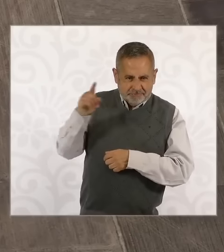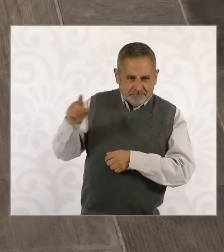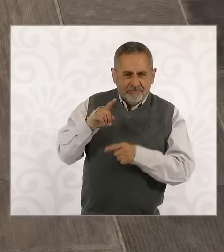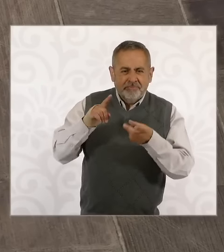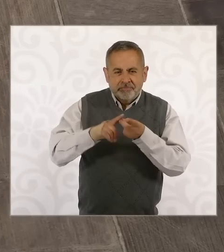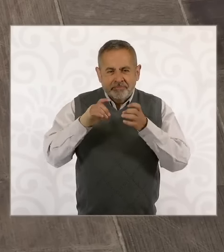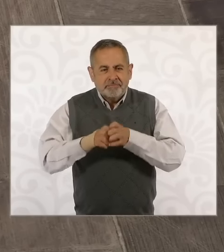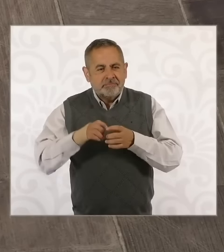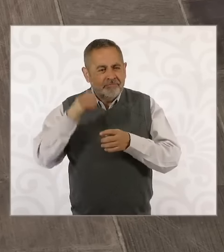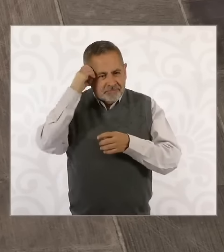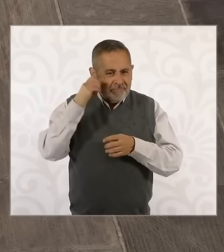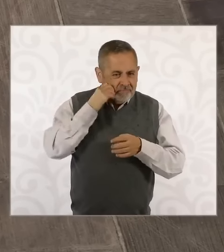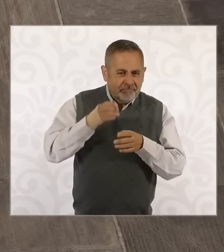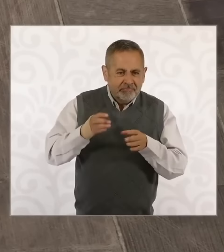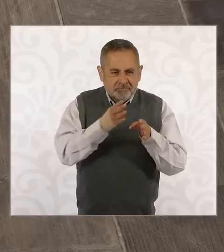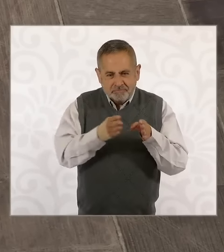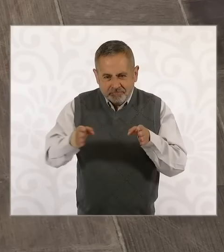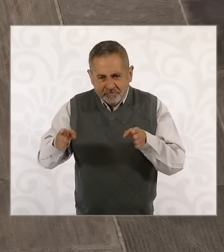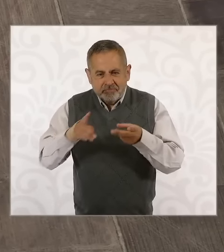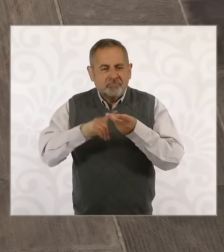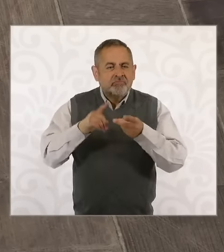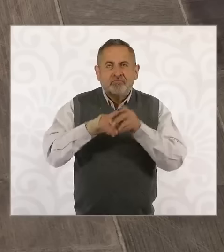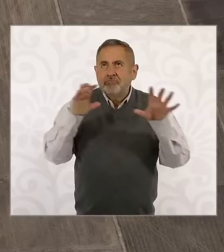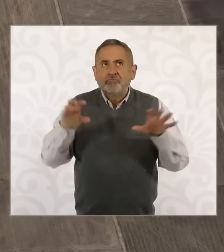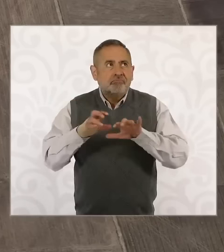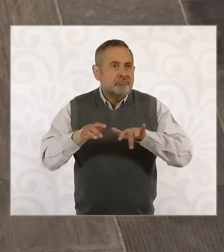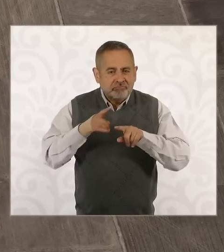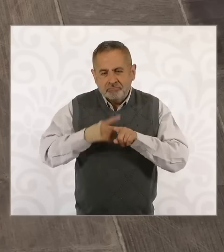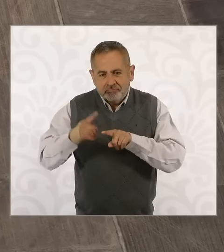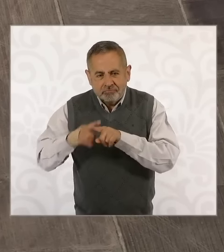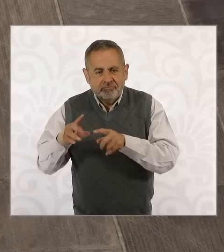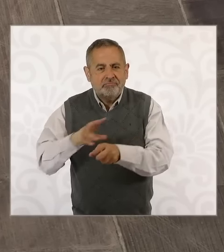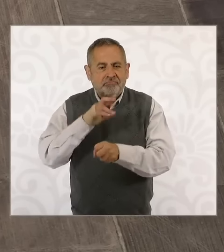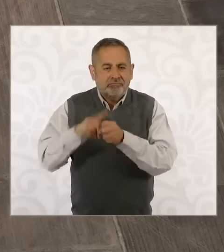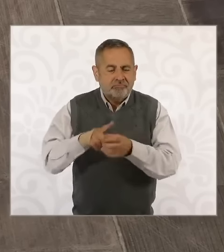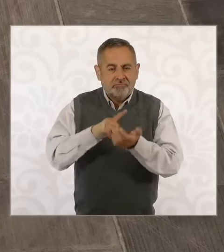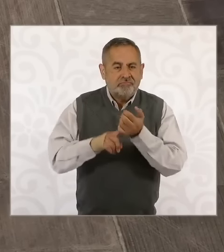son para la operación del tren y por supuesto al final la estación eh Pachuca Mineral de la